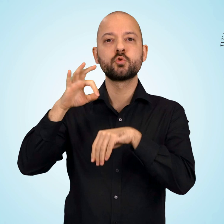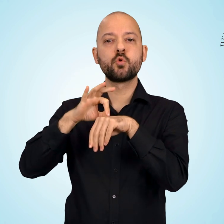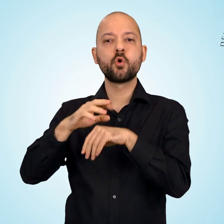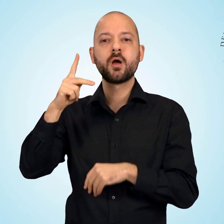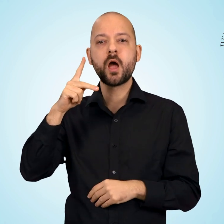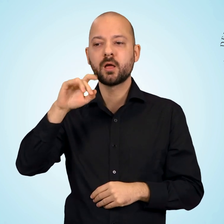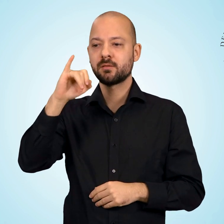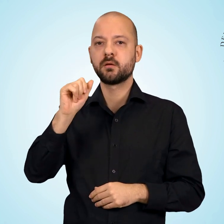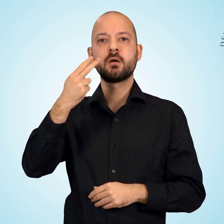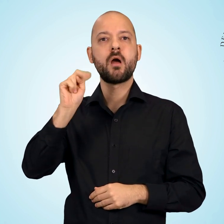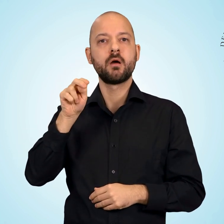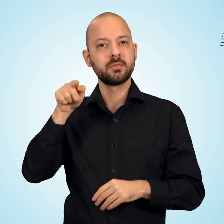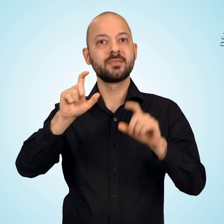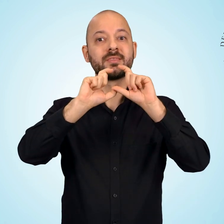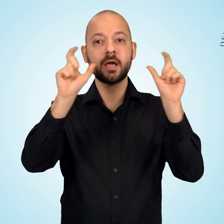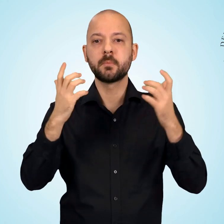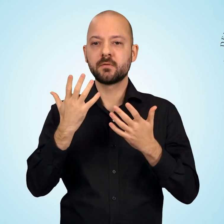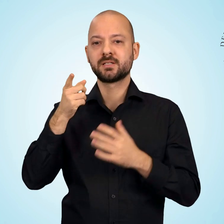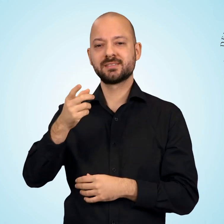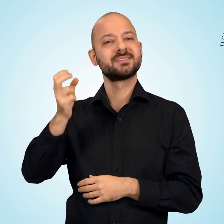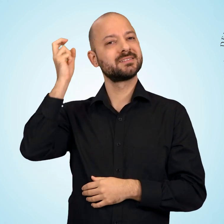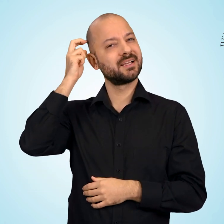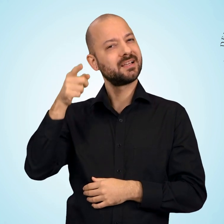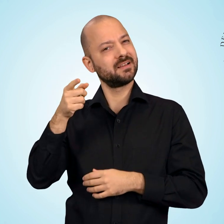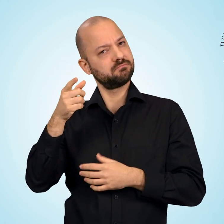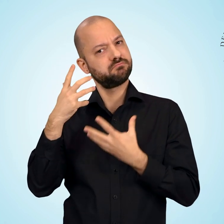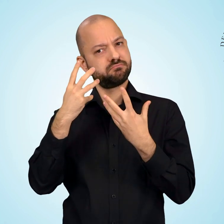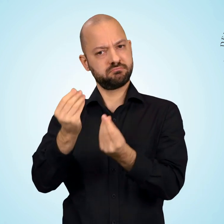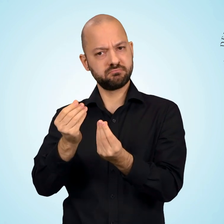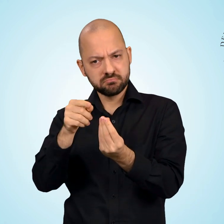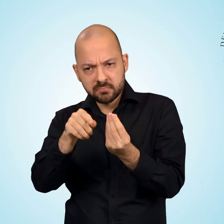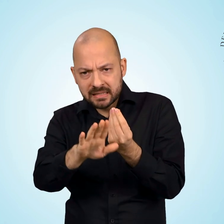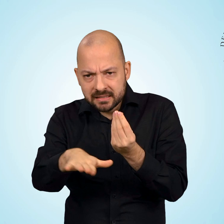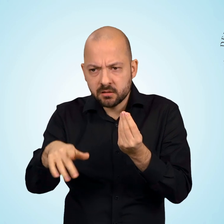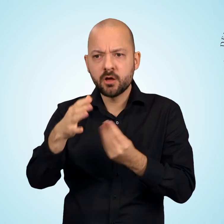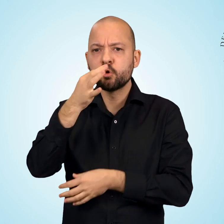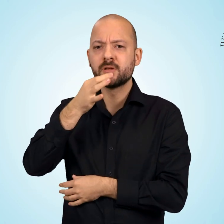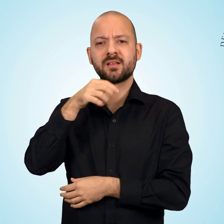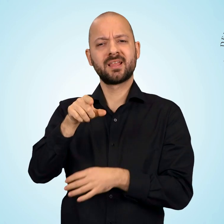Dr. Karen Jahn über „CI-Versorgung bei Kindern und Jugendlichen